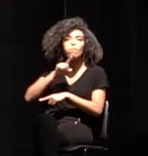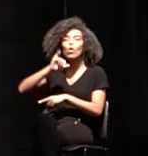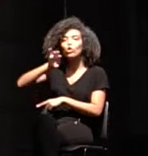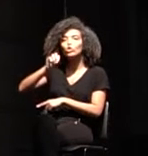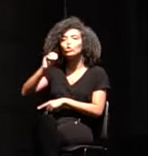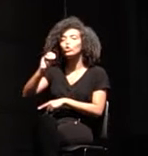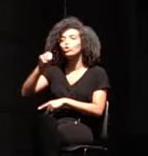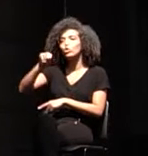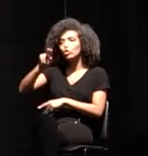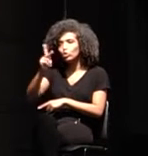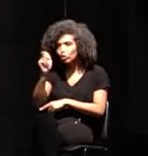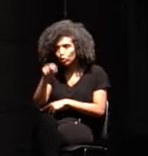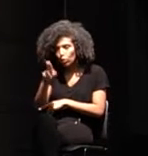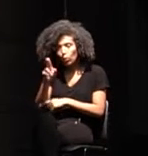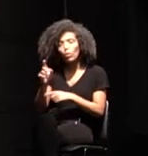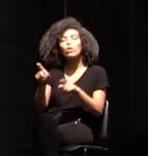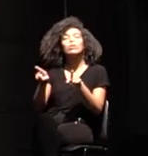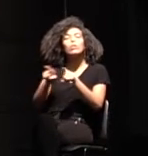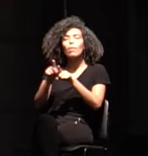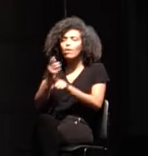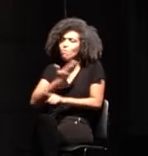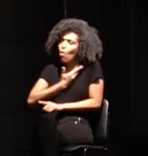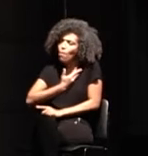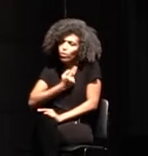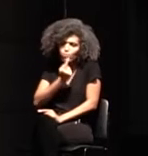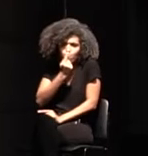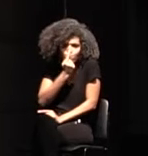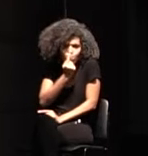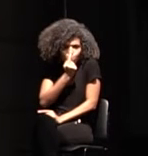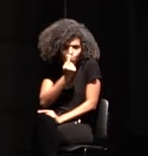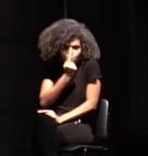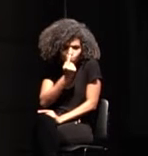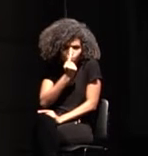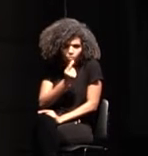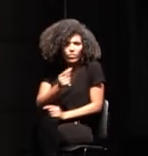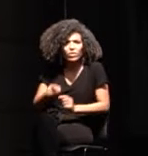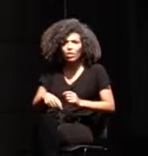um amigo muito próximo de Storm De Hirsch